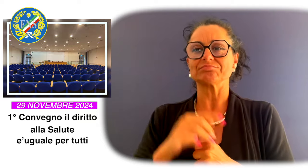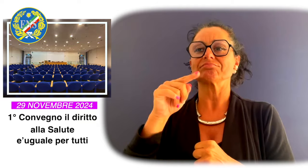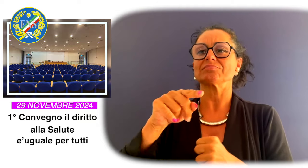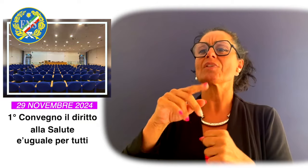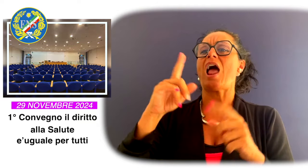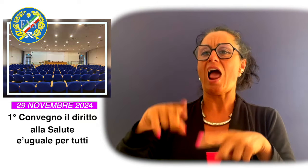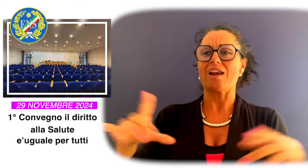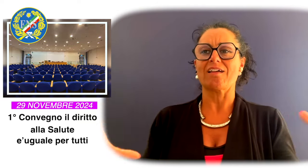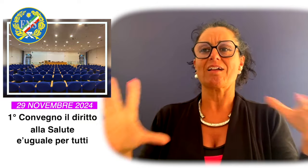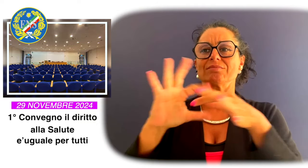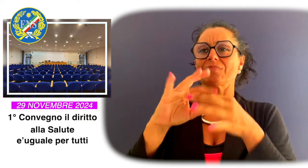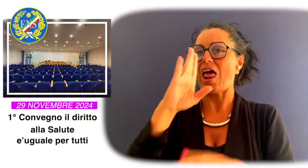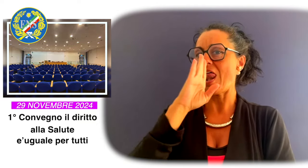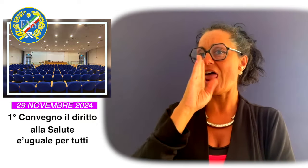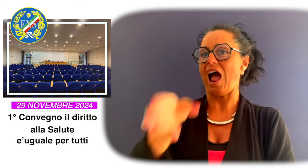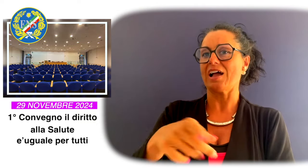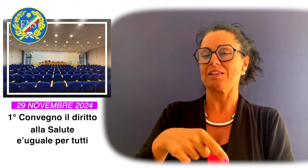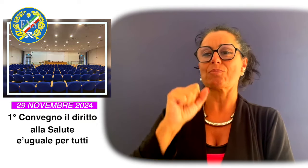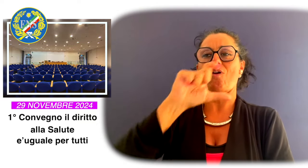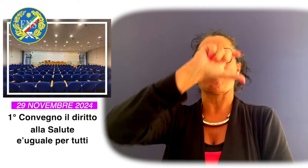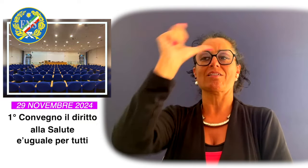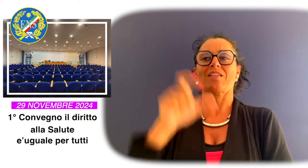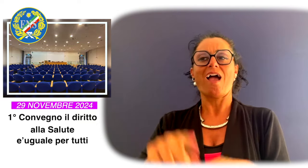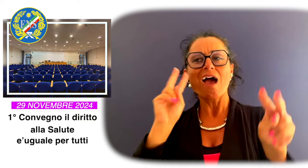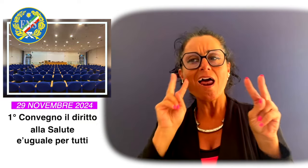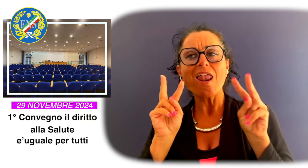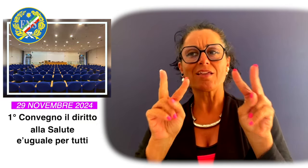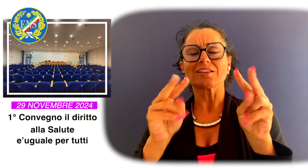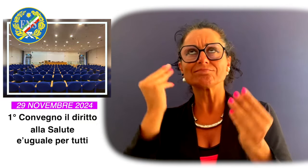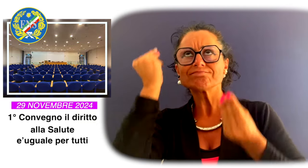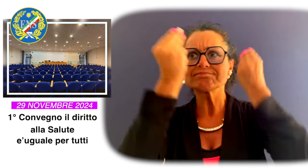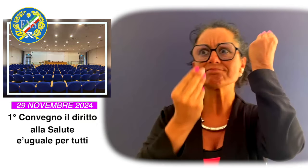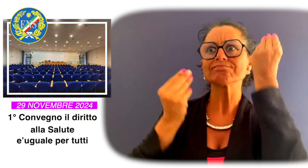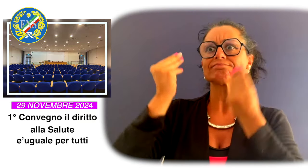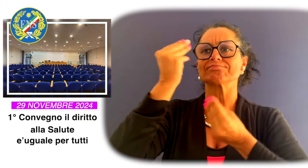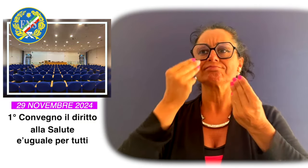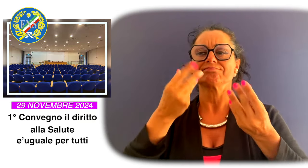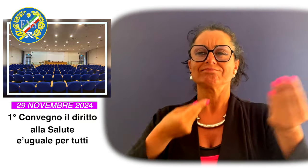sarà prevista anche una diretta streaming per consentire la partecipazione da ogni parte d’Italia e trovare nuovi spunti di riflessione.